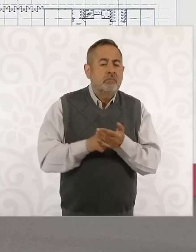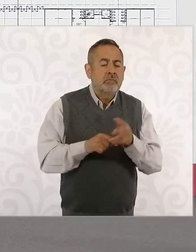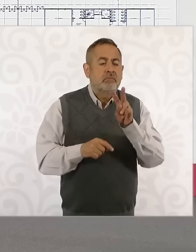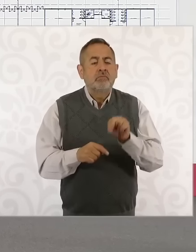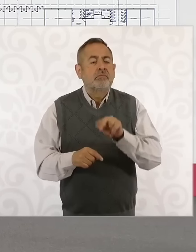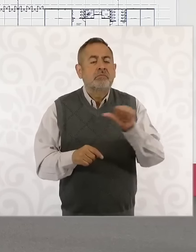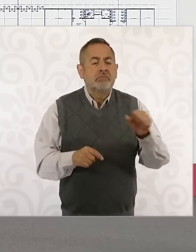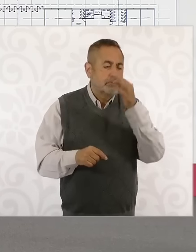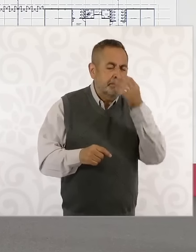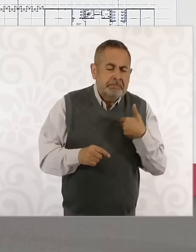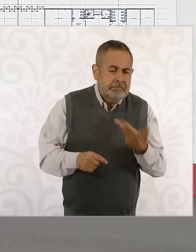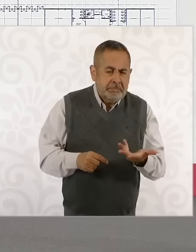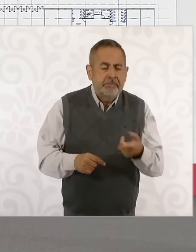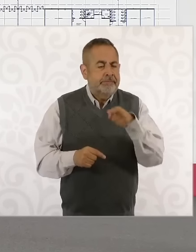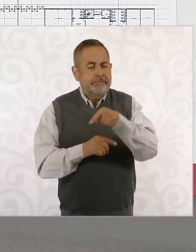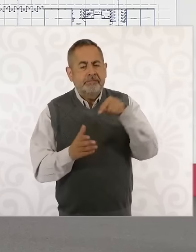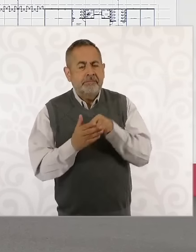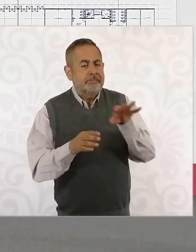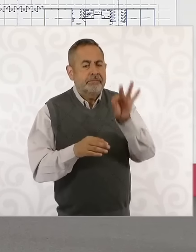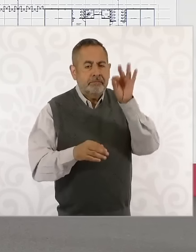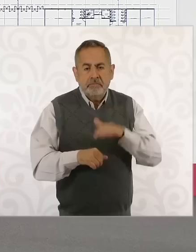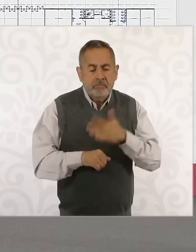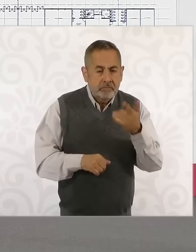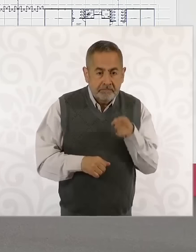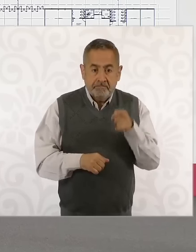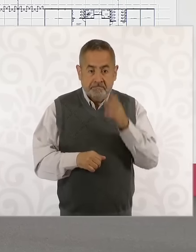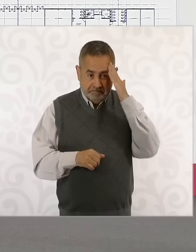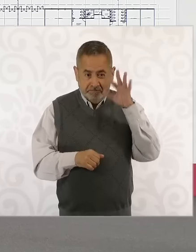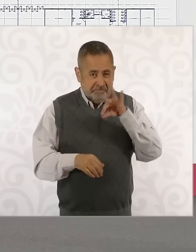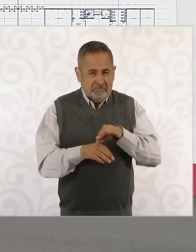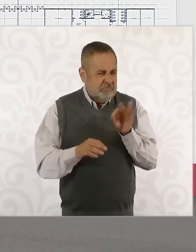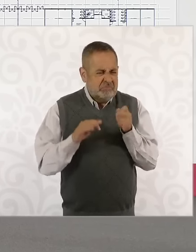escogió ese sitio? Es una ubicación estratégica, está realmente muy cerca del centro de Querétaro,